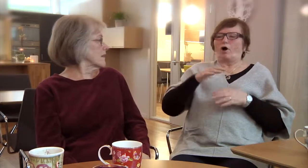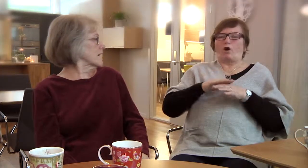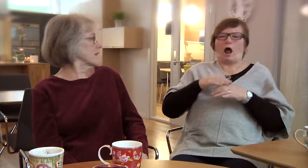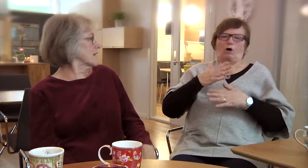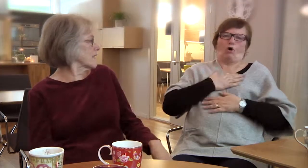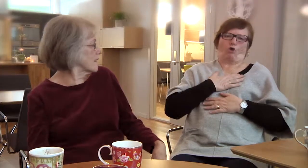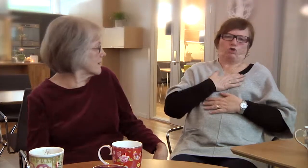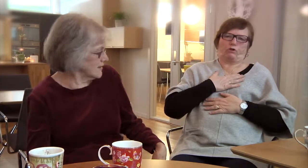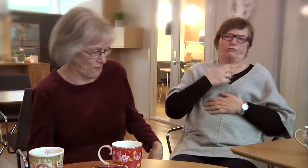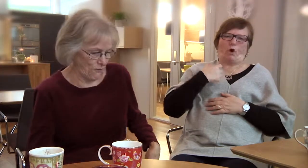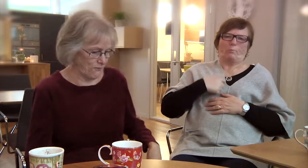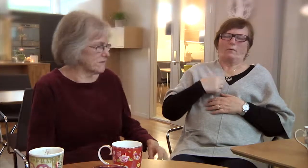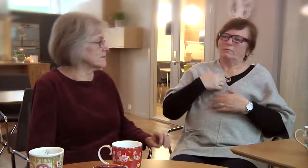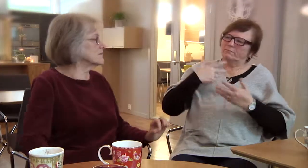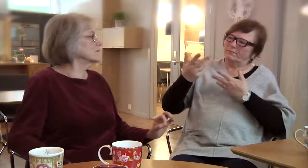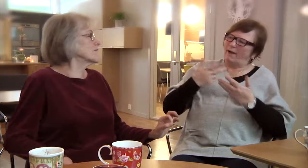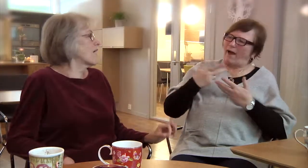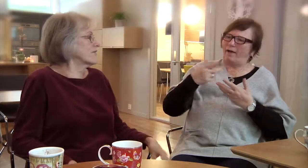Dette møtet har vært veldig godt for meg.